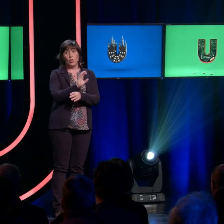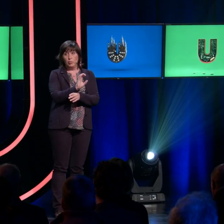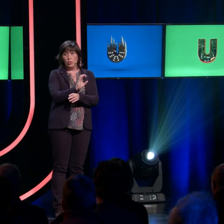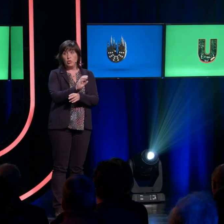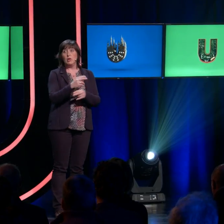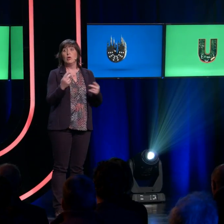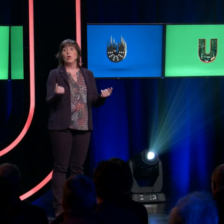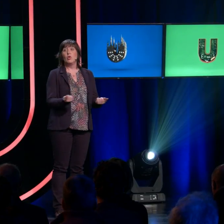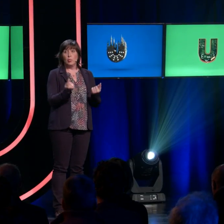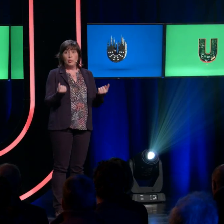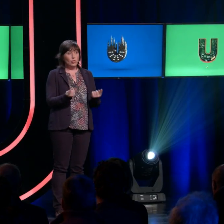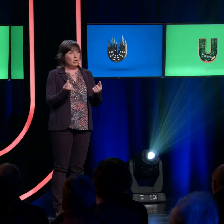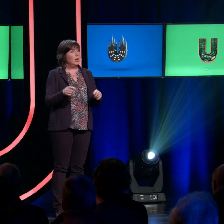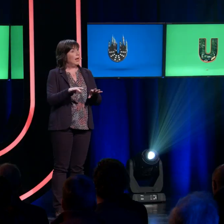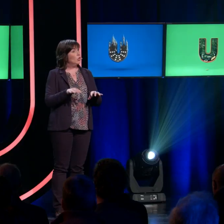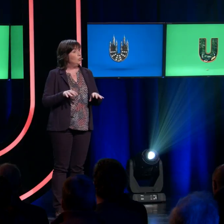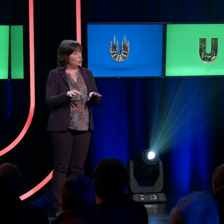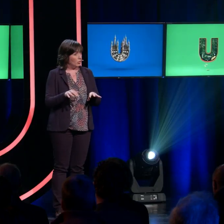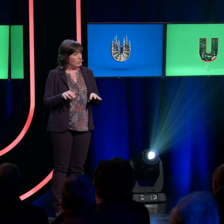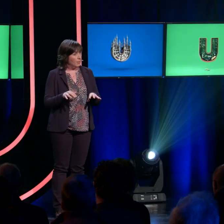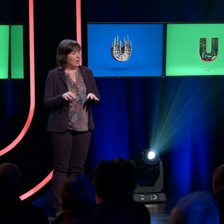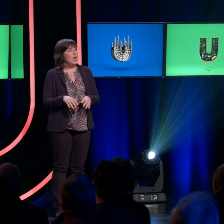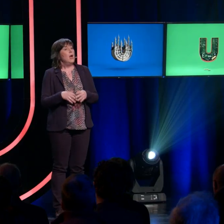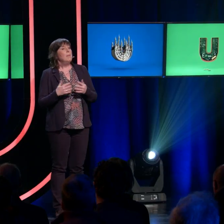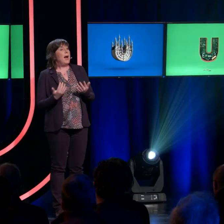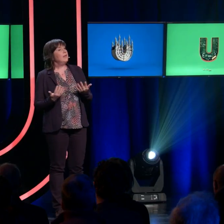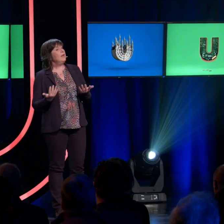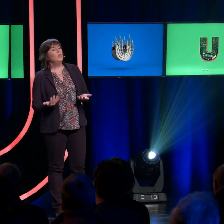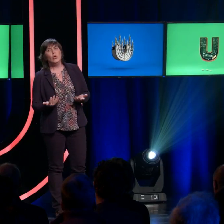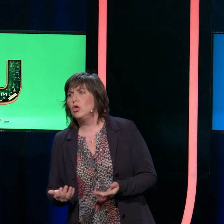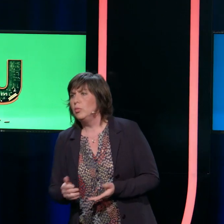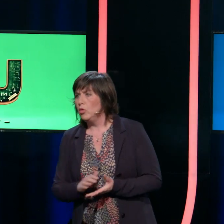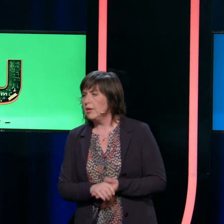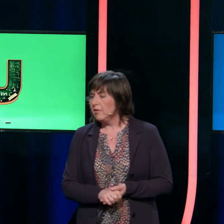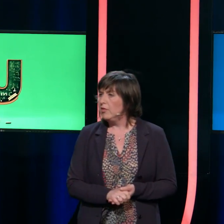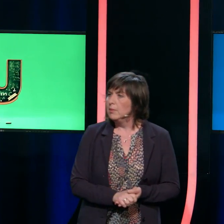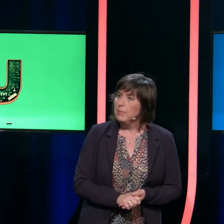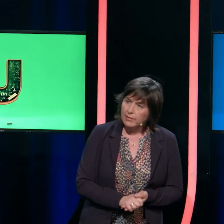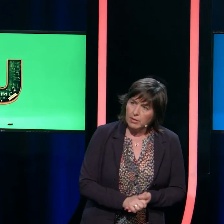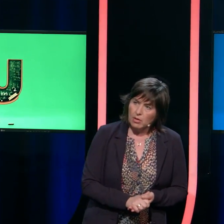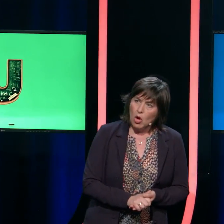Computer, computer en computer. Maar tegenwoordig gebeurt dat veel minder